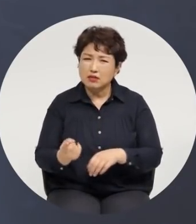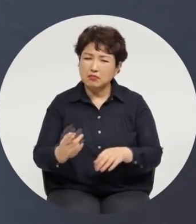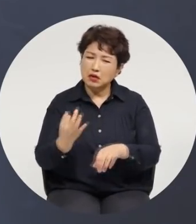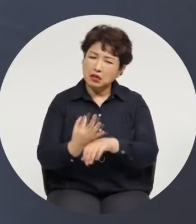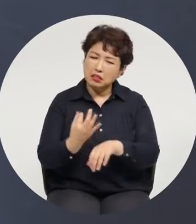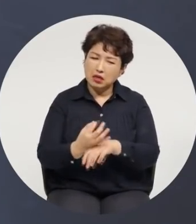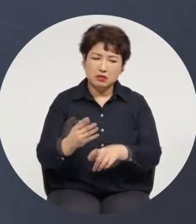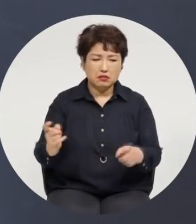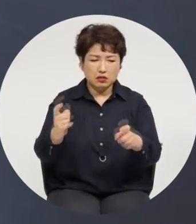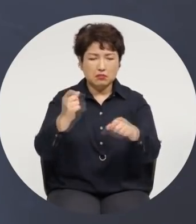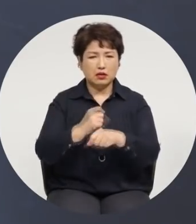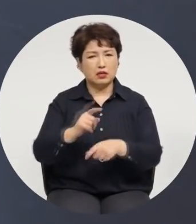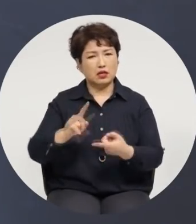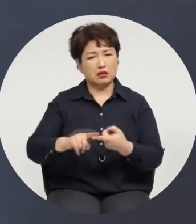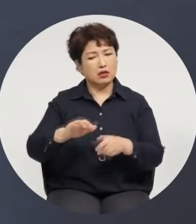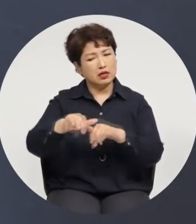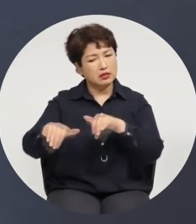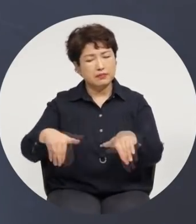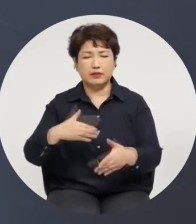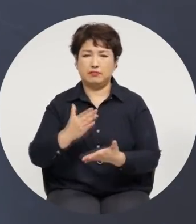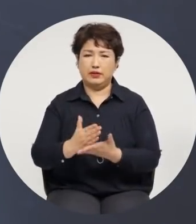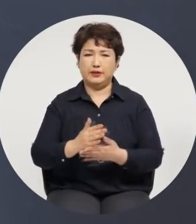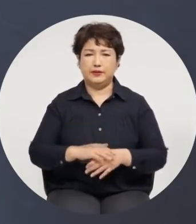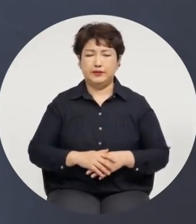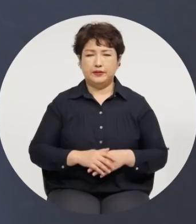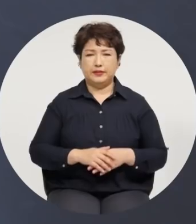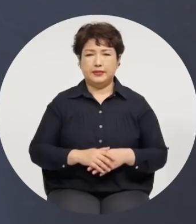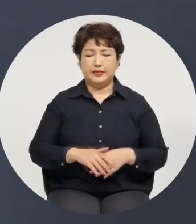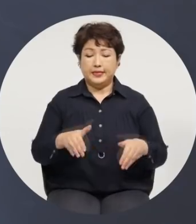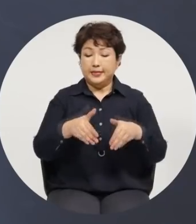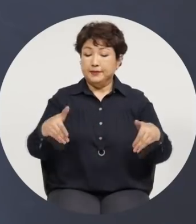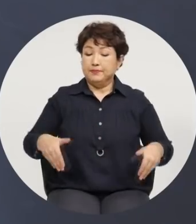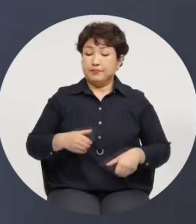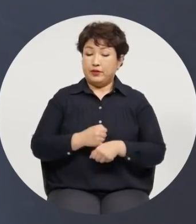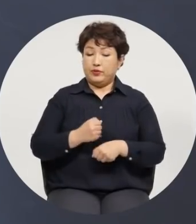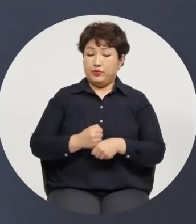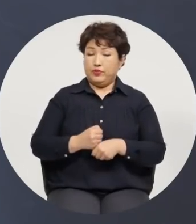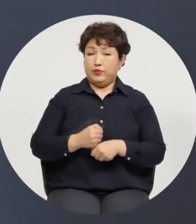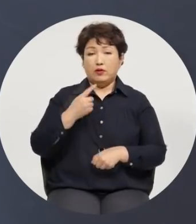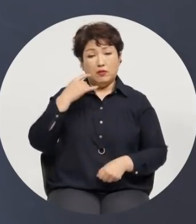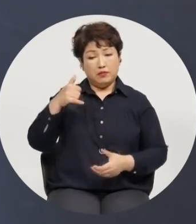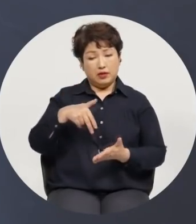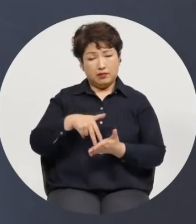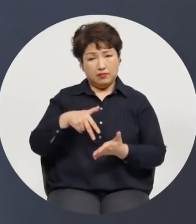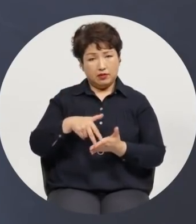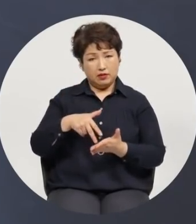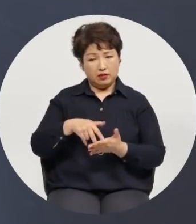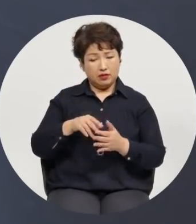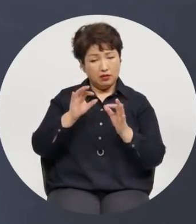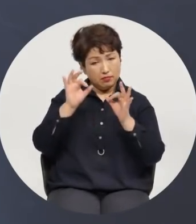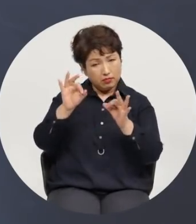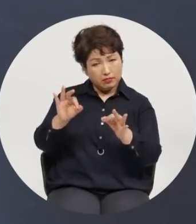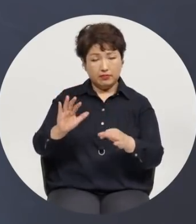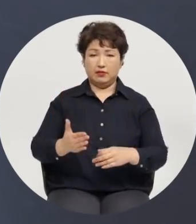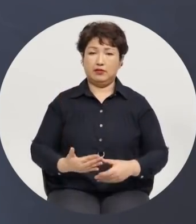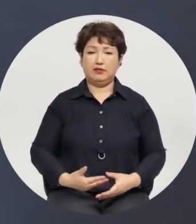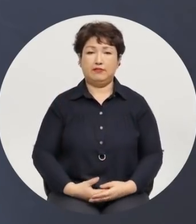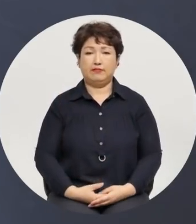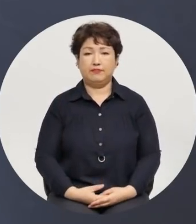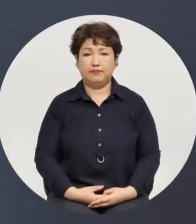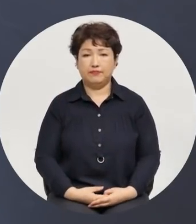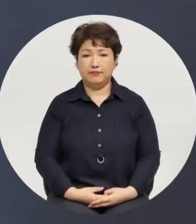관점을 이렇게 갖고 바라보면 되지 않을까 싶습니다